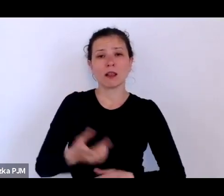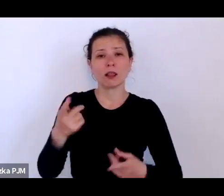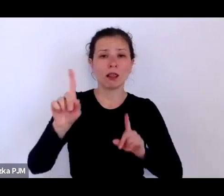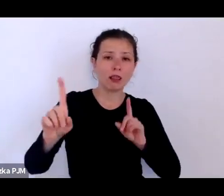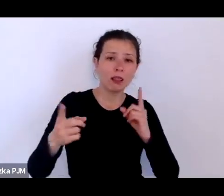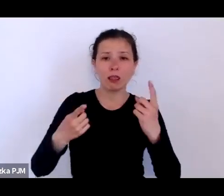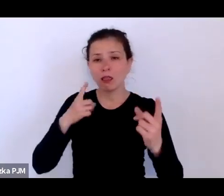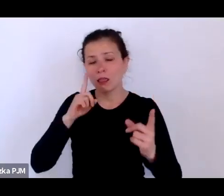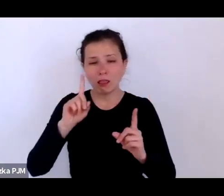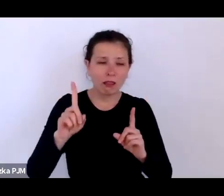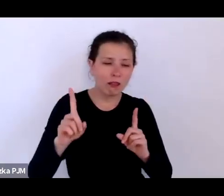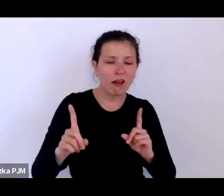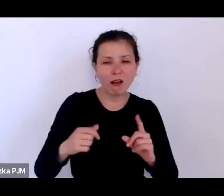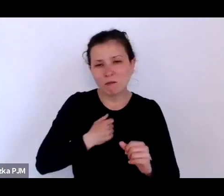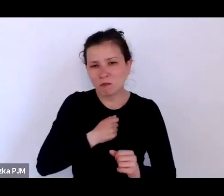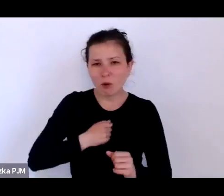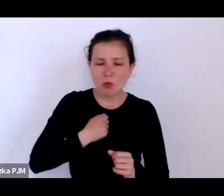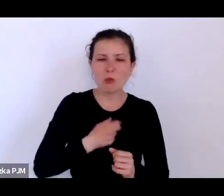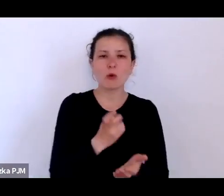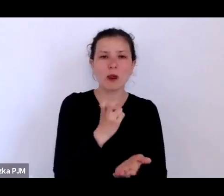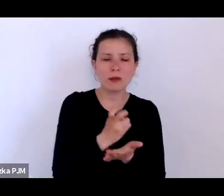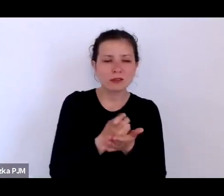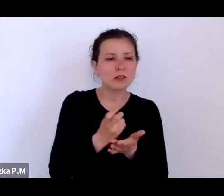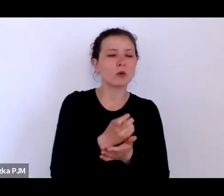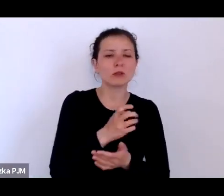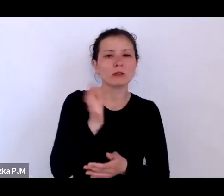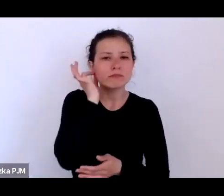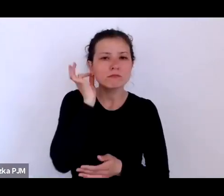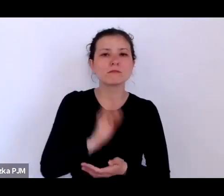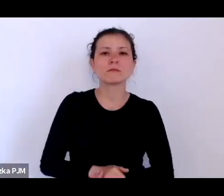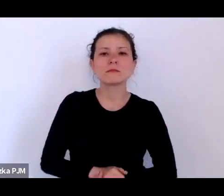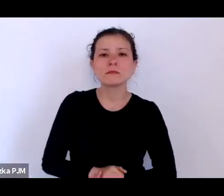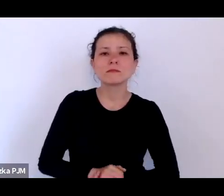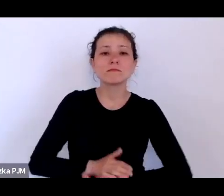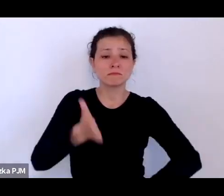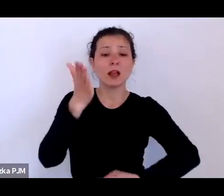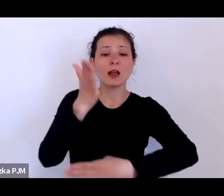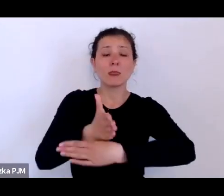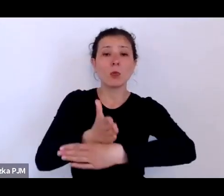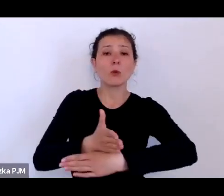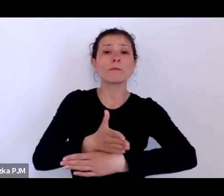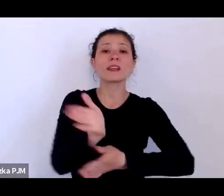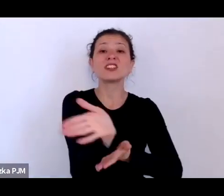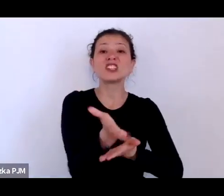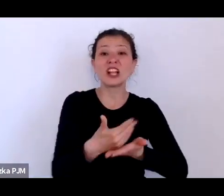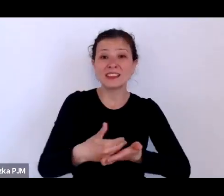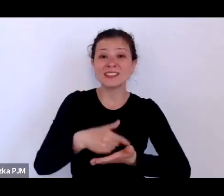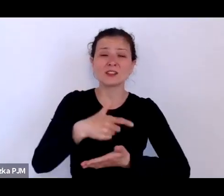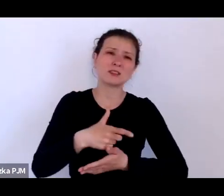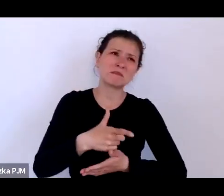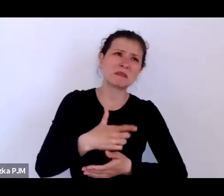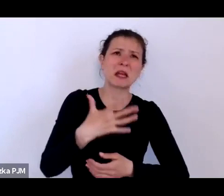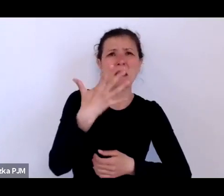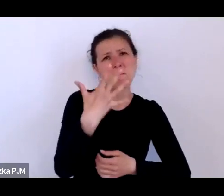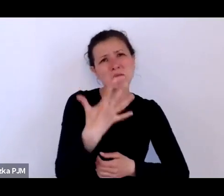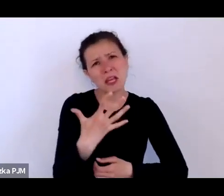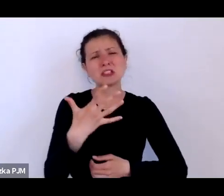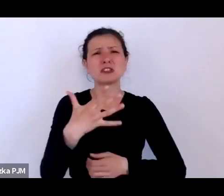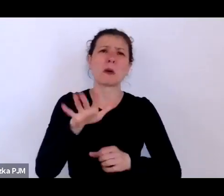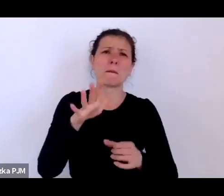przypomnę, że dywizja to jest pięć do piętnastu tysięcy (śmiech); może nie akurat na tych Alejach